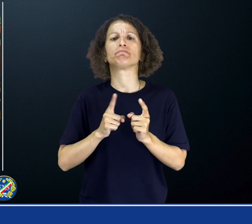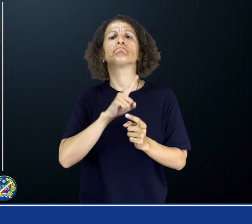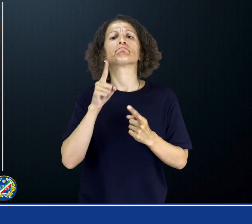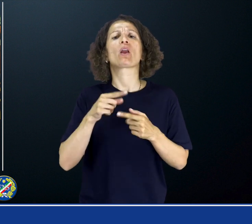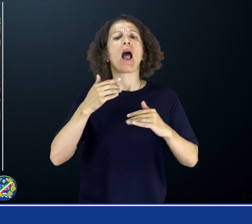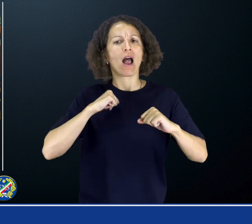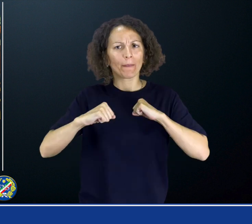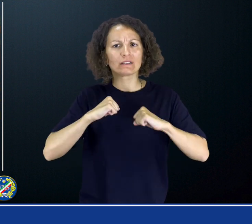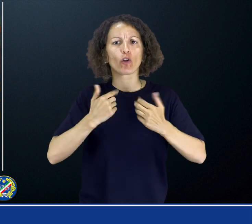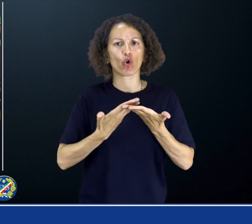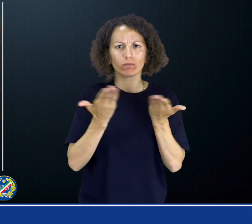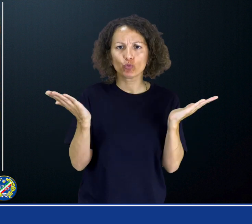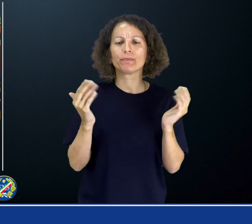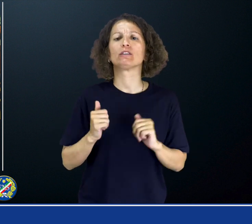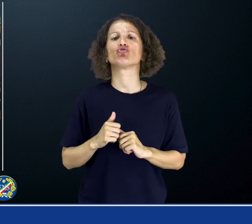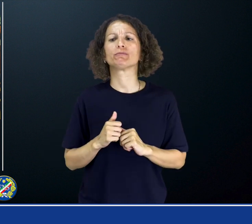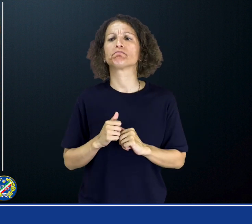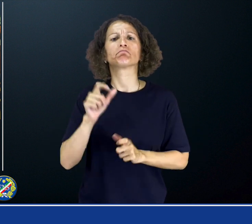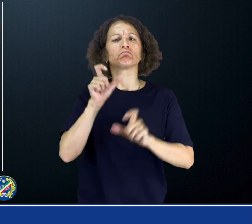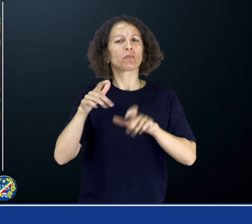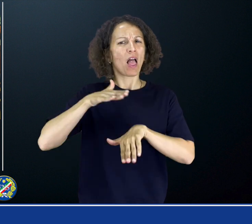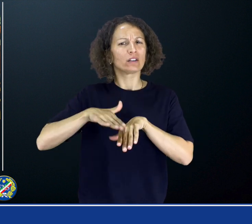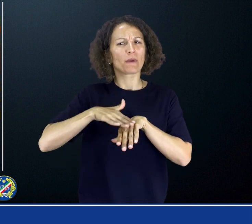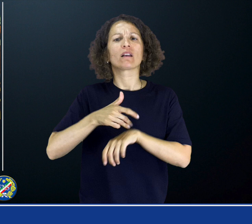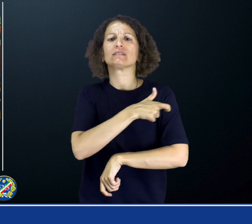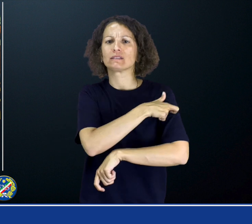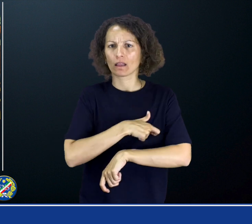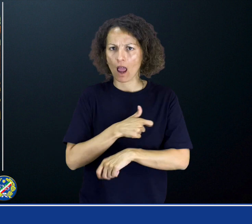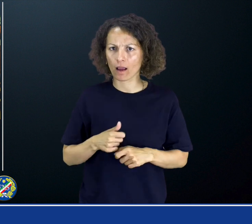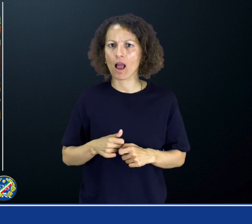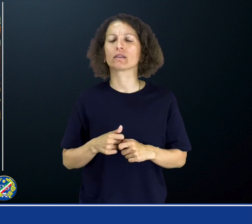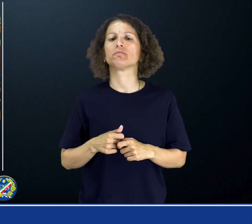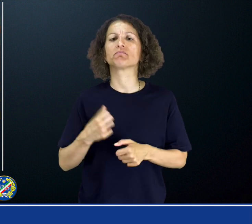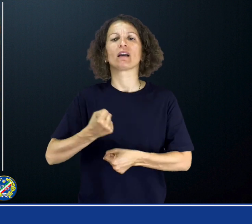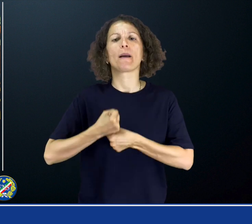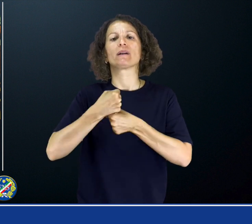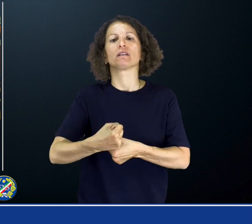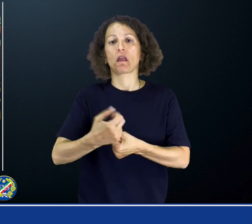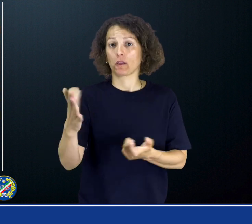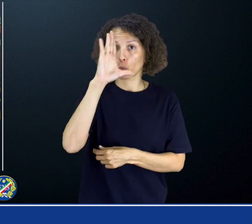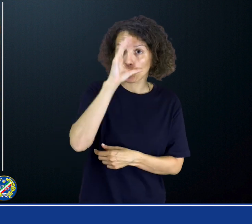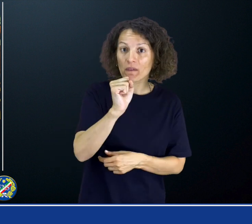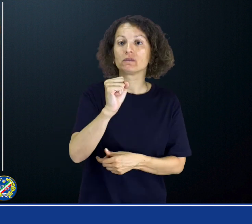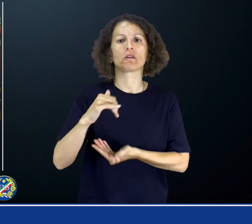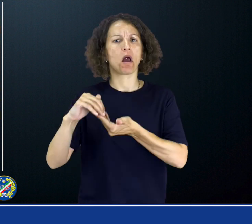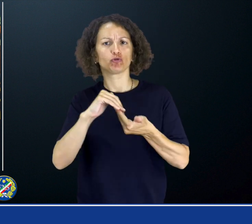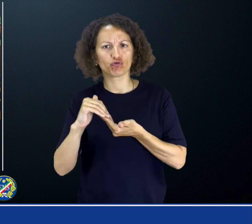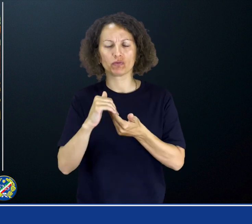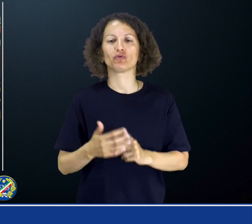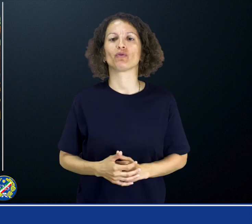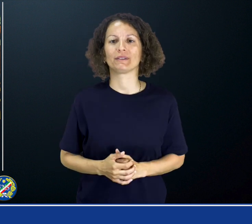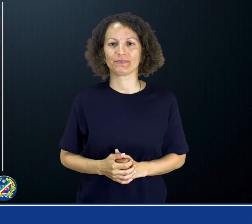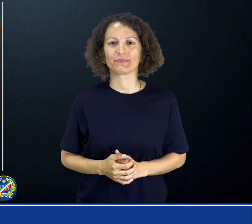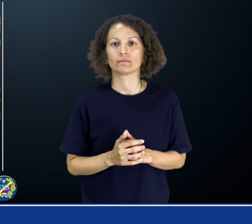amministratori pubblici, esperti del sindacato, giornalisti, rappresentanti del mondo universitario e dell’associazionismo.